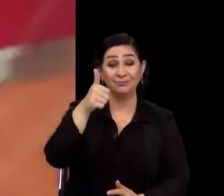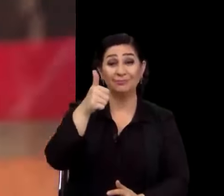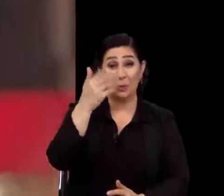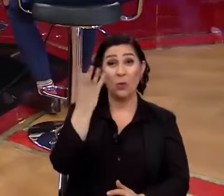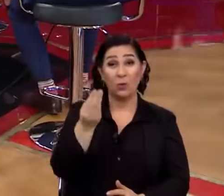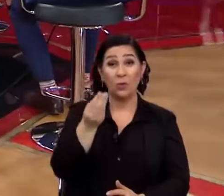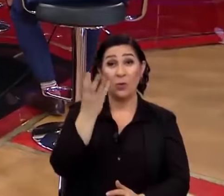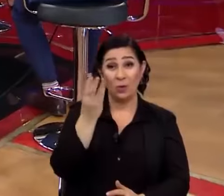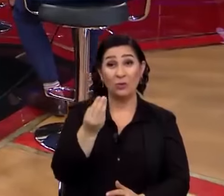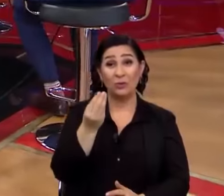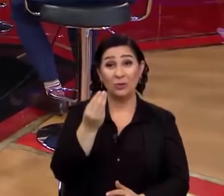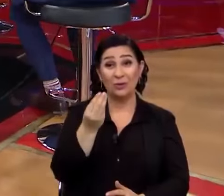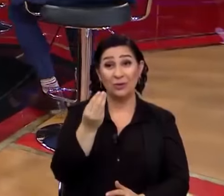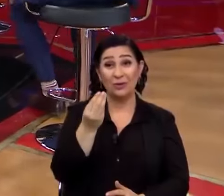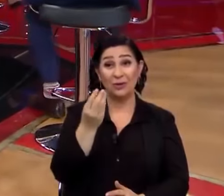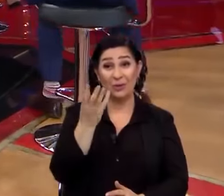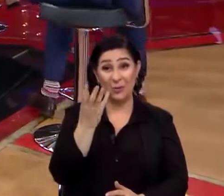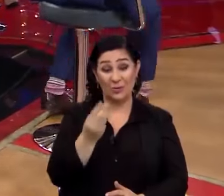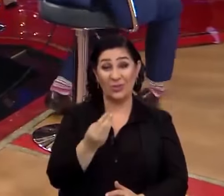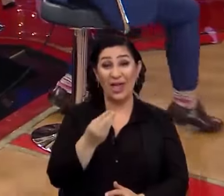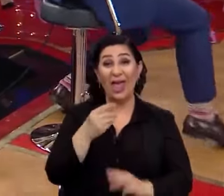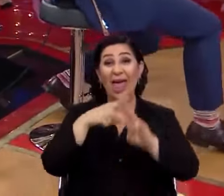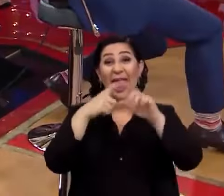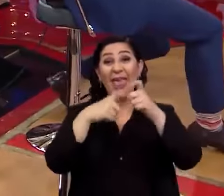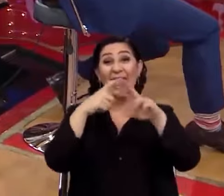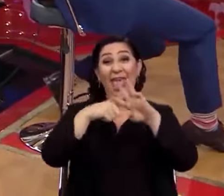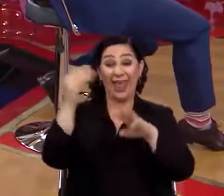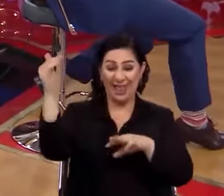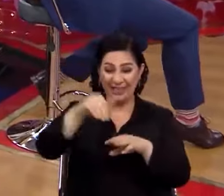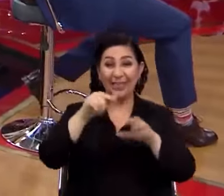sonra Bunun üzerinde bir delik açacağız Ege herhalde gelecek Onun üzerine bir de